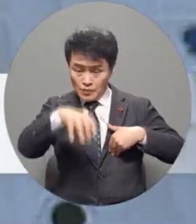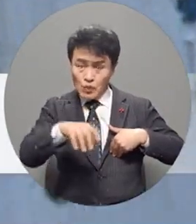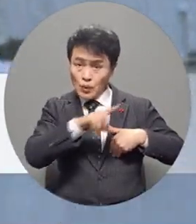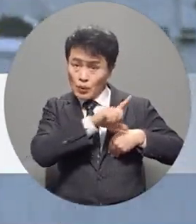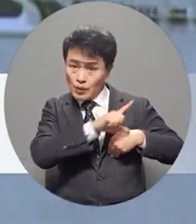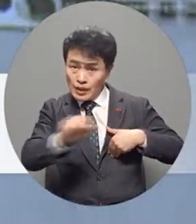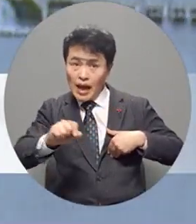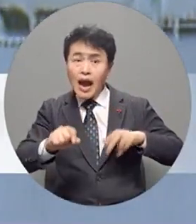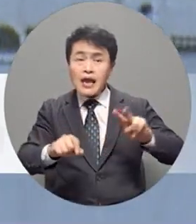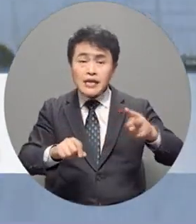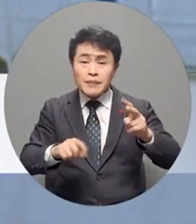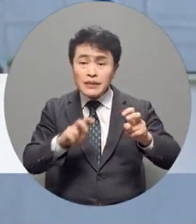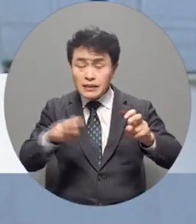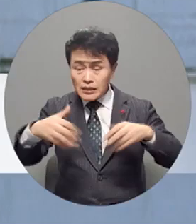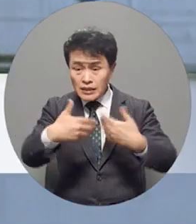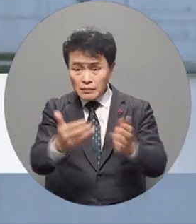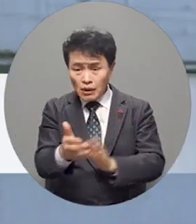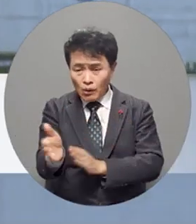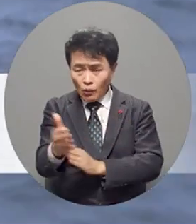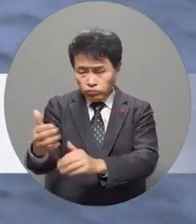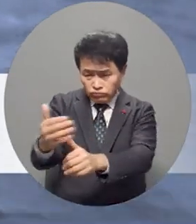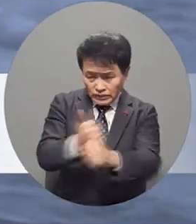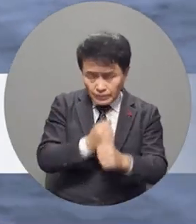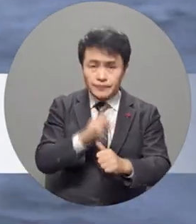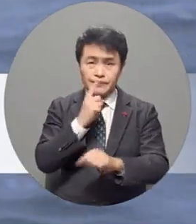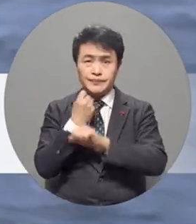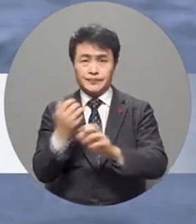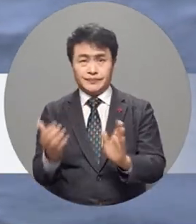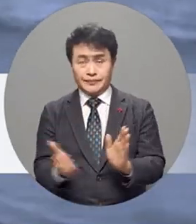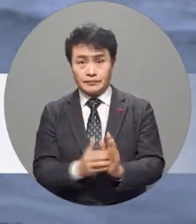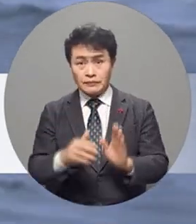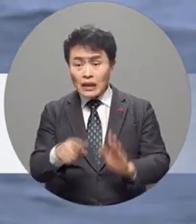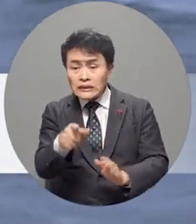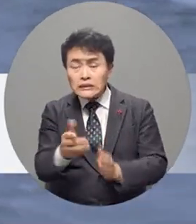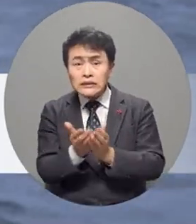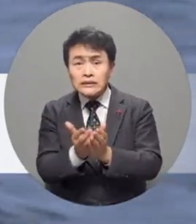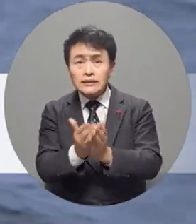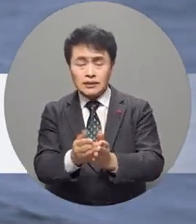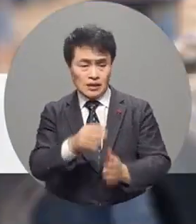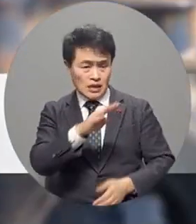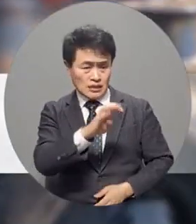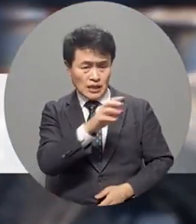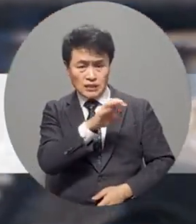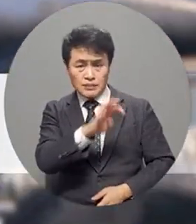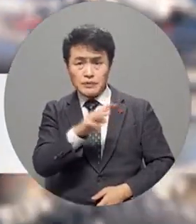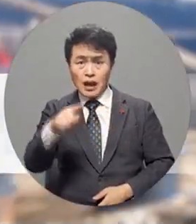남쪽으로 약 220km 떨어진 곳에서 조업했다고 밝혔습니다.